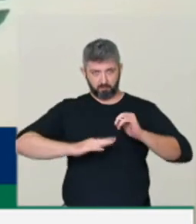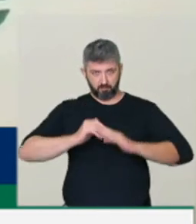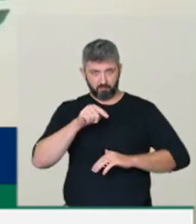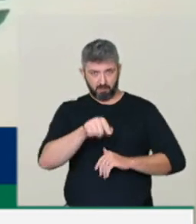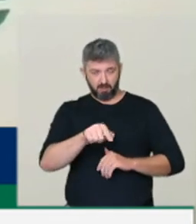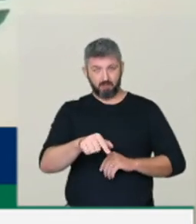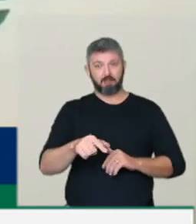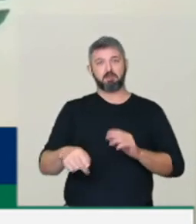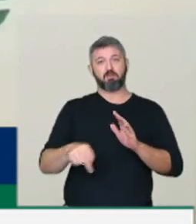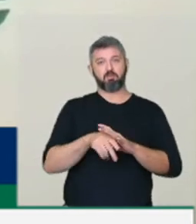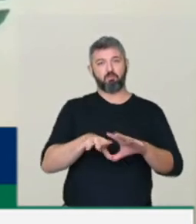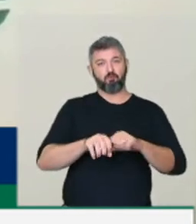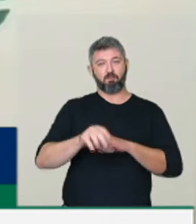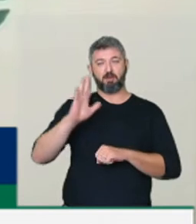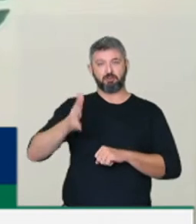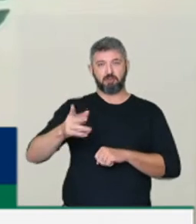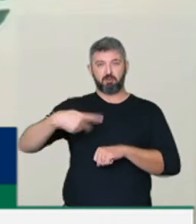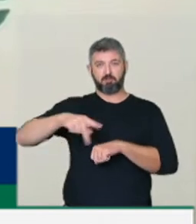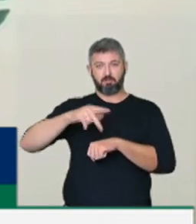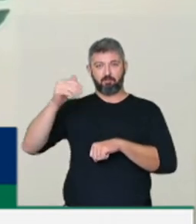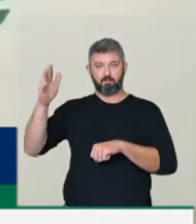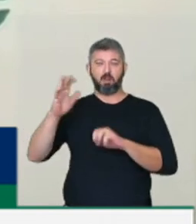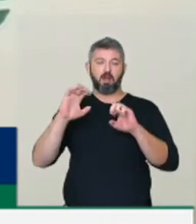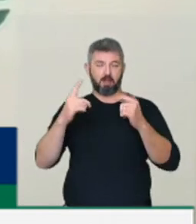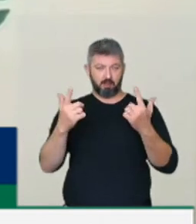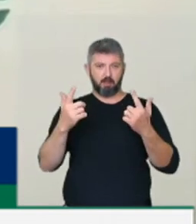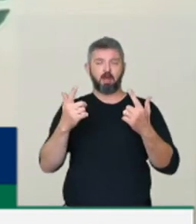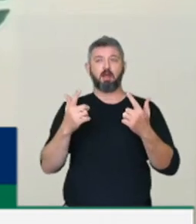ELE PREVÊQUE ESSES PROFISSIONAIS FORMADOS NO EXTERIOR, EVIDENTE, PASSADOS